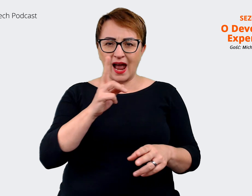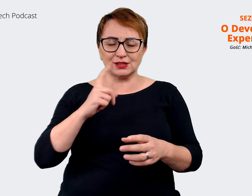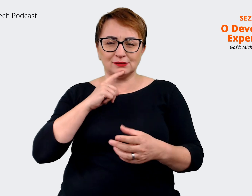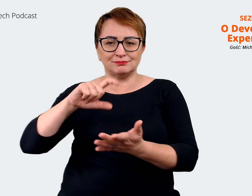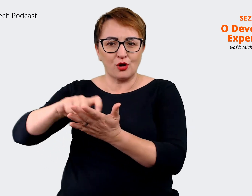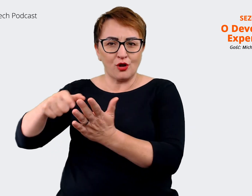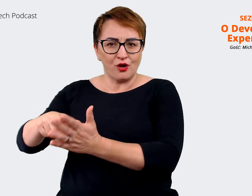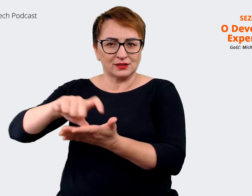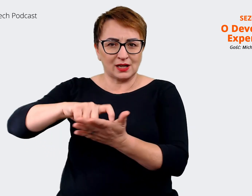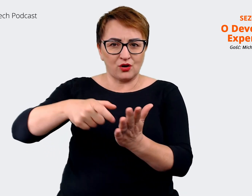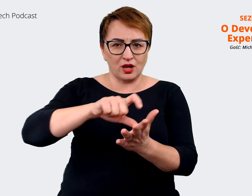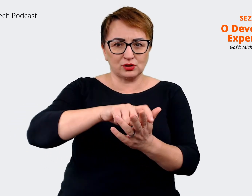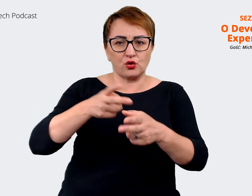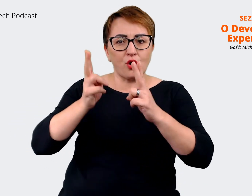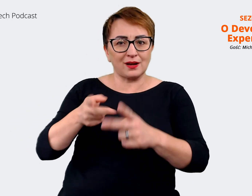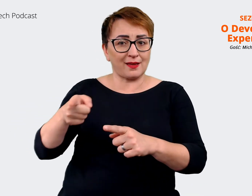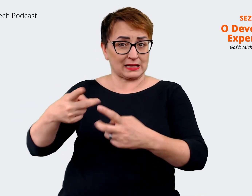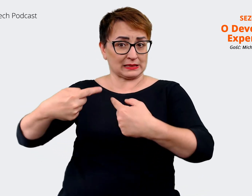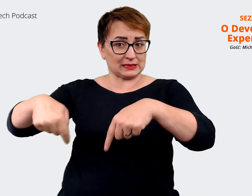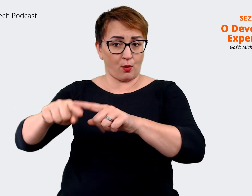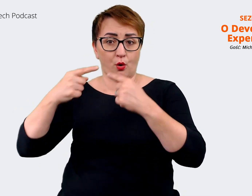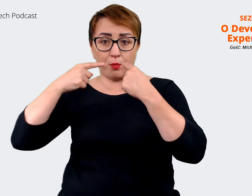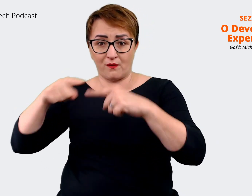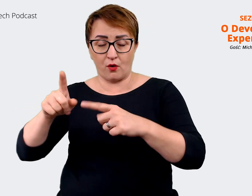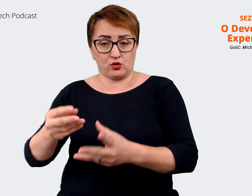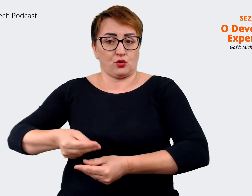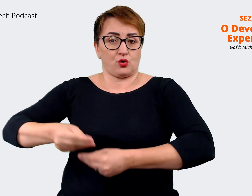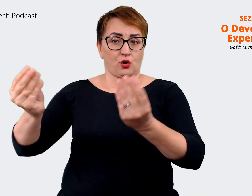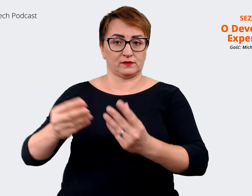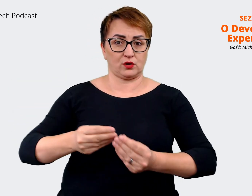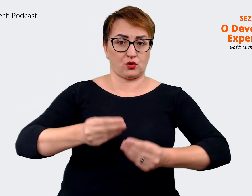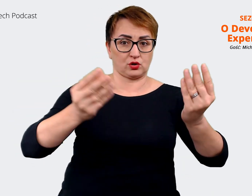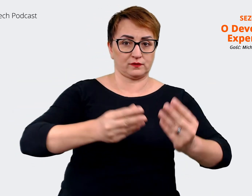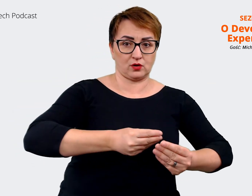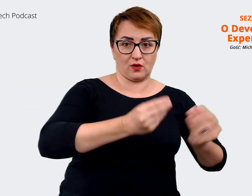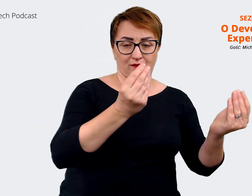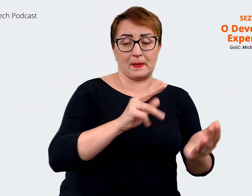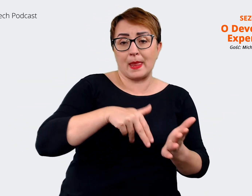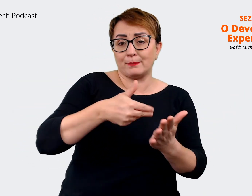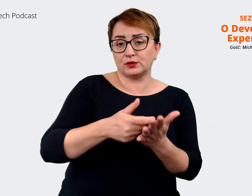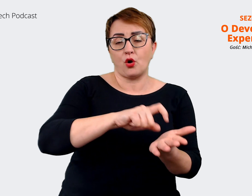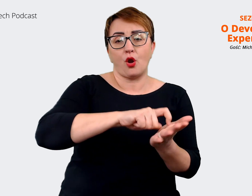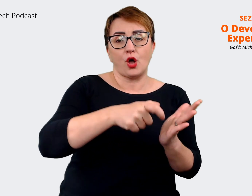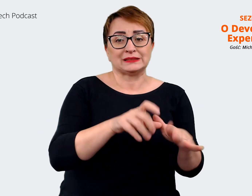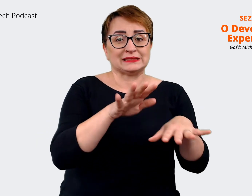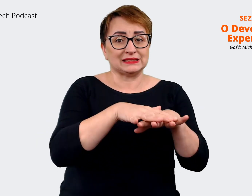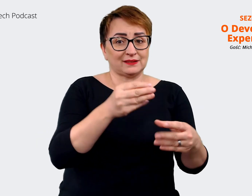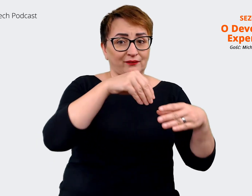klocek odpowiada konkretny zespół, który właśnie rozwija. Czyli mamy jakieś klocki tego systemu,